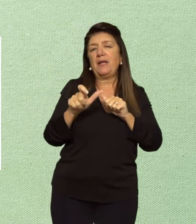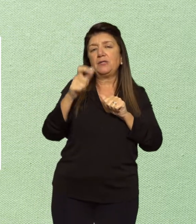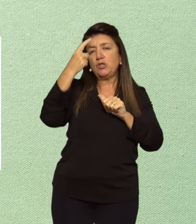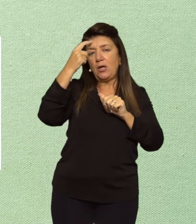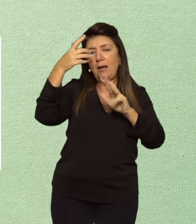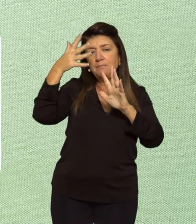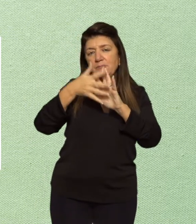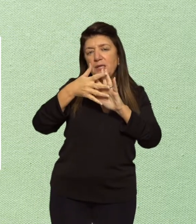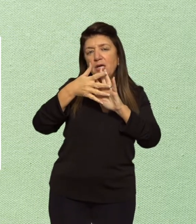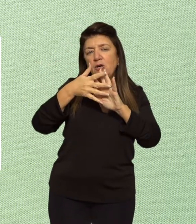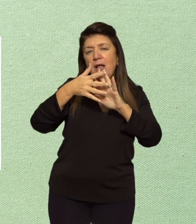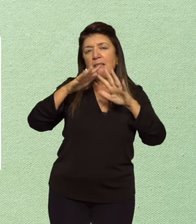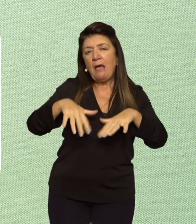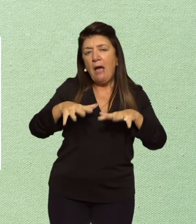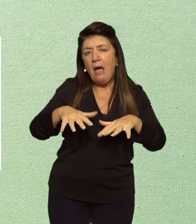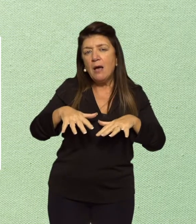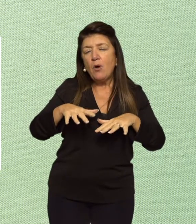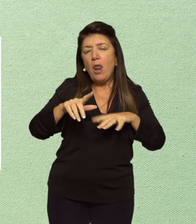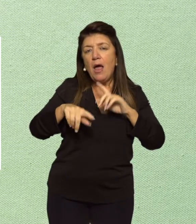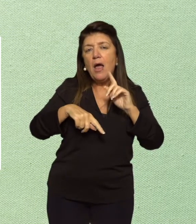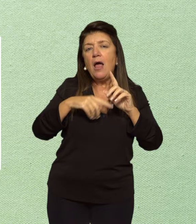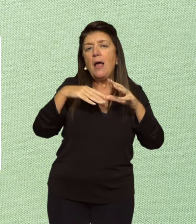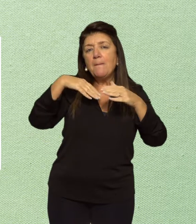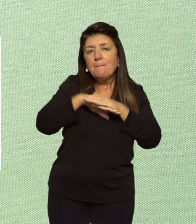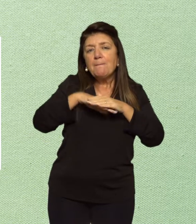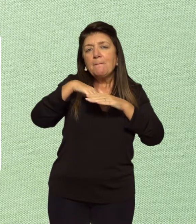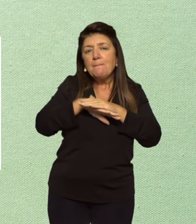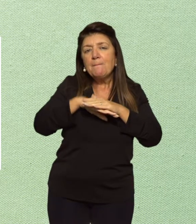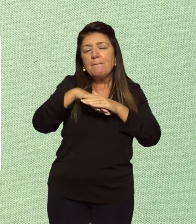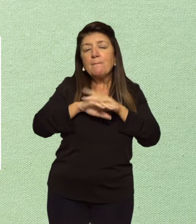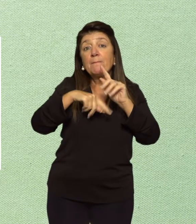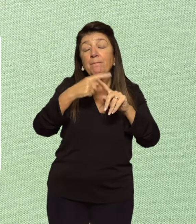ad una serie di maltrattamenti ha avuto una difficoltà a sviluppare il proprio potenziale o